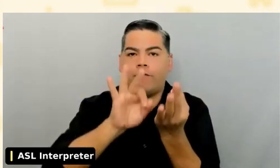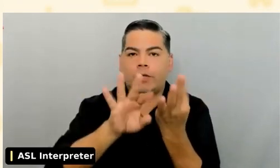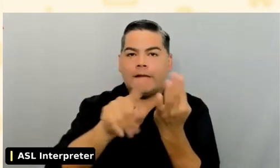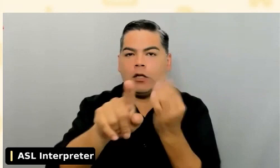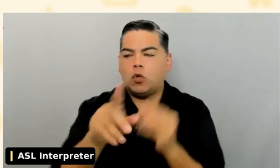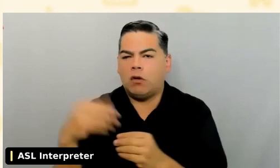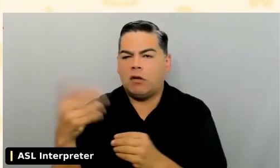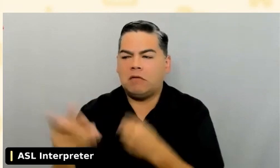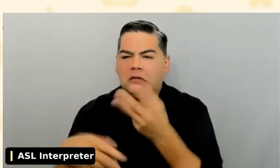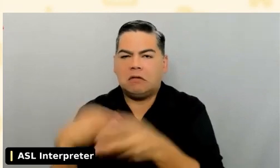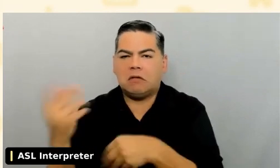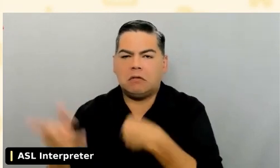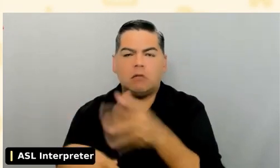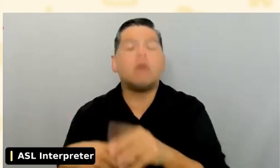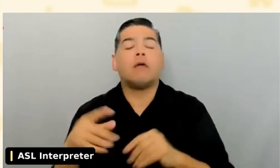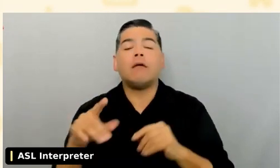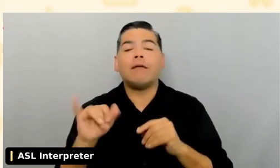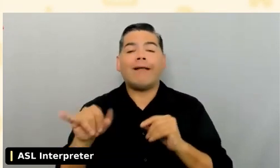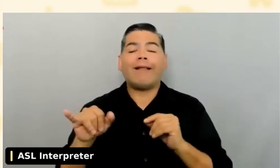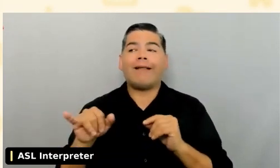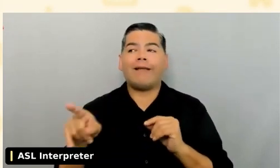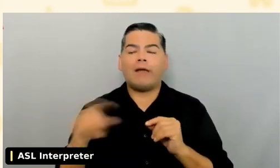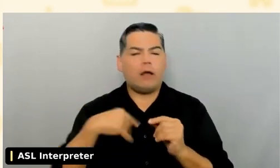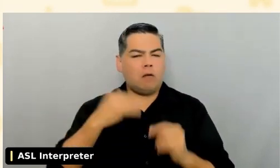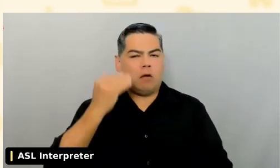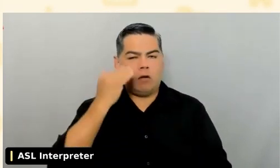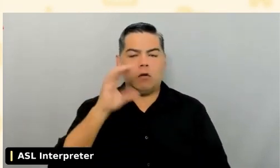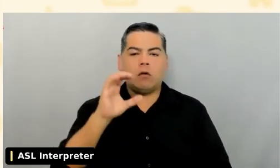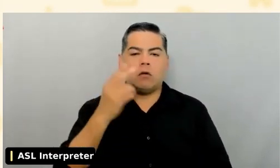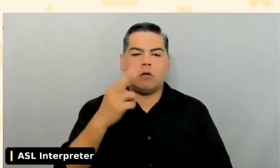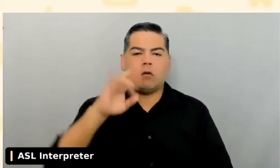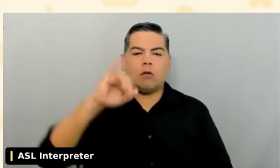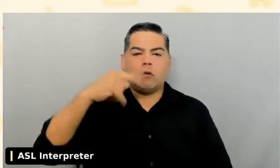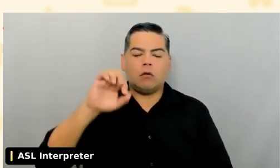Lo sé porque Christopher Land da muchas charlas sobre IA,